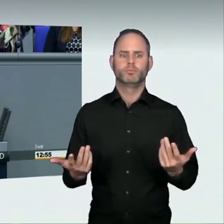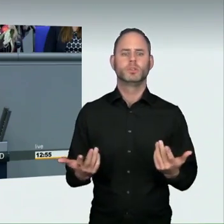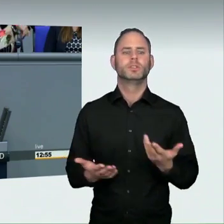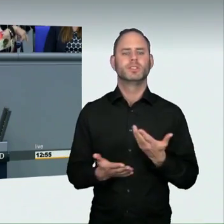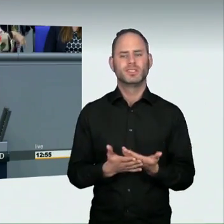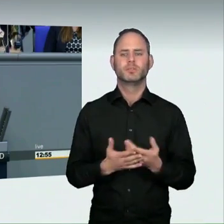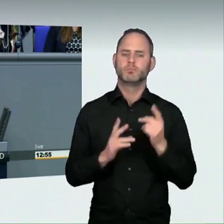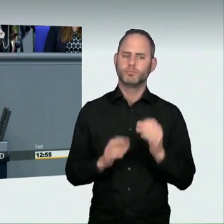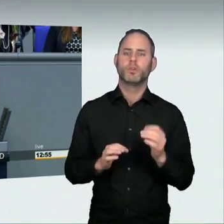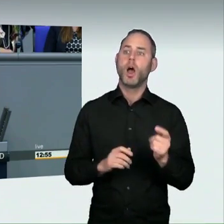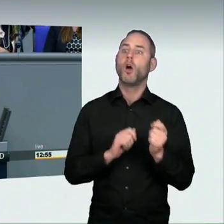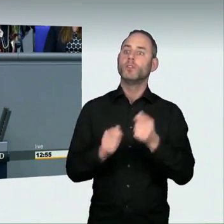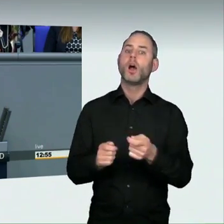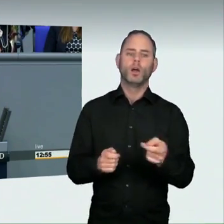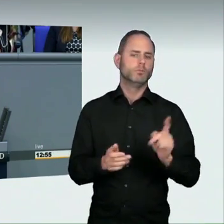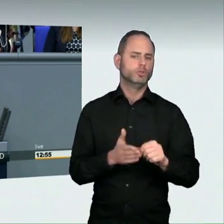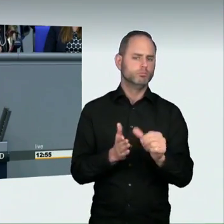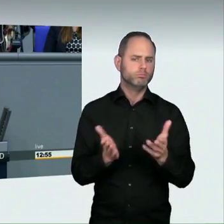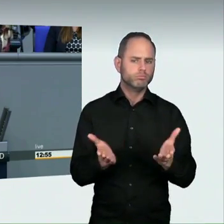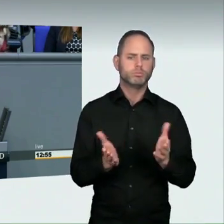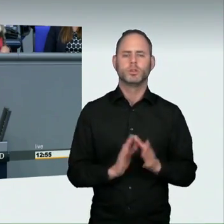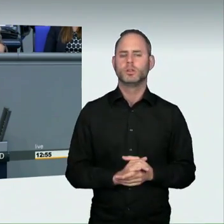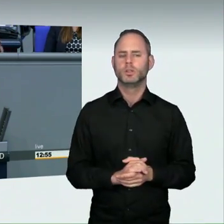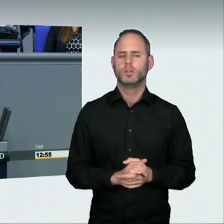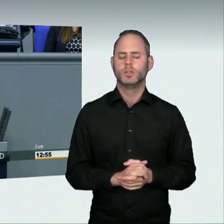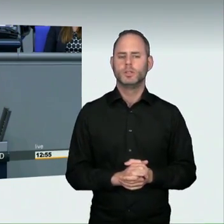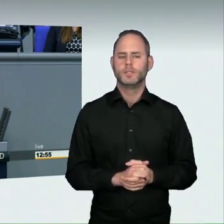in ganz Deutschland, mit denen aufgrund der Regelung,